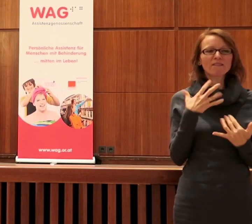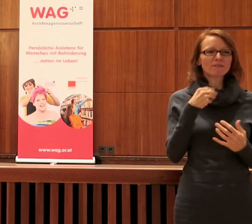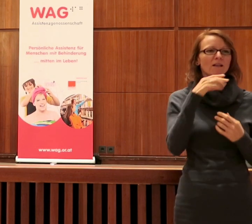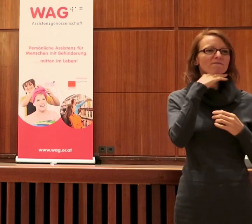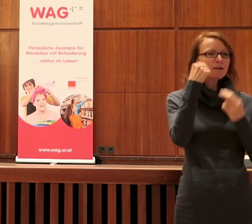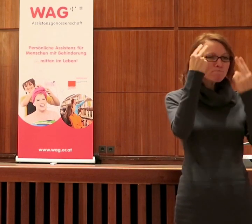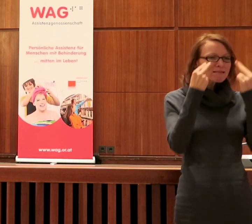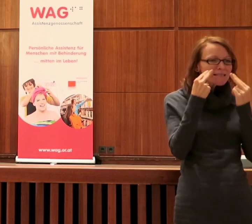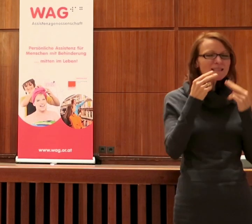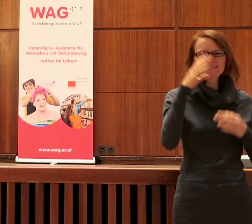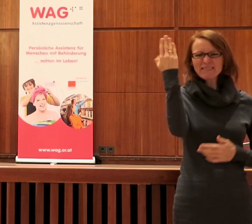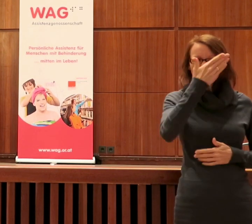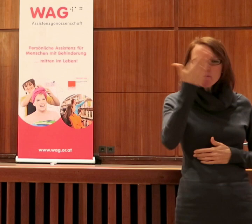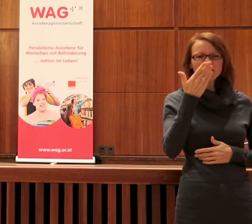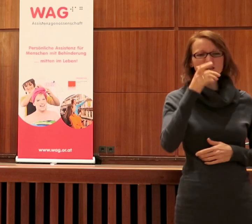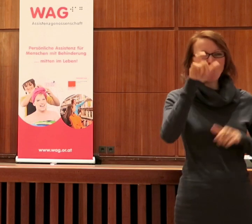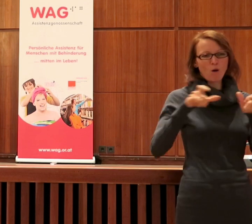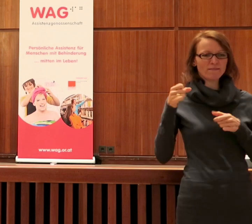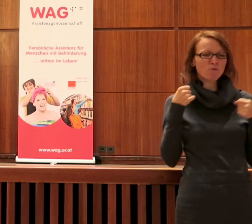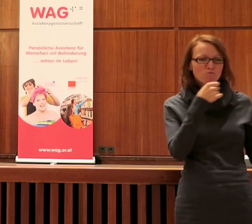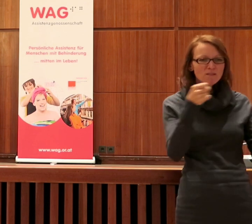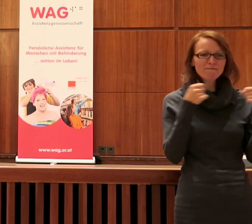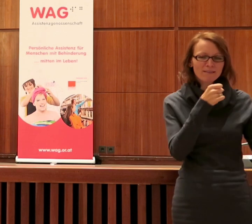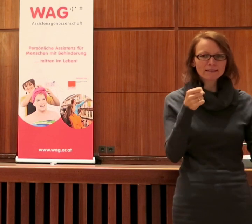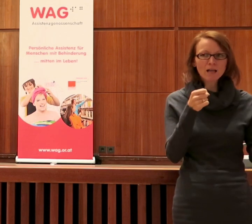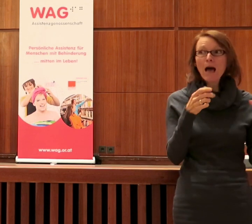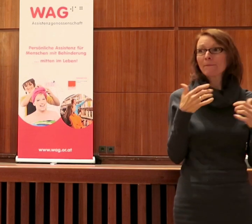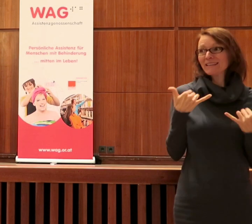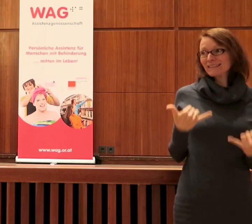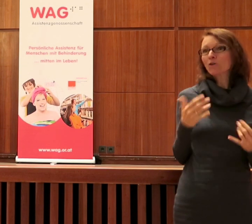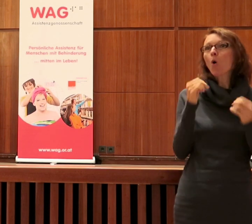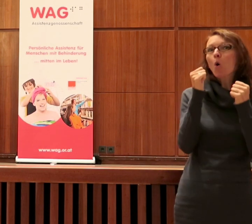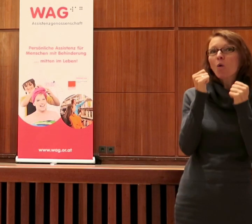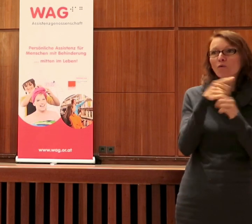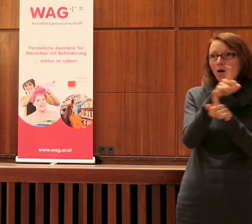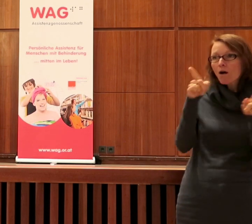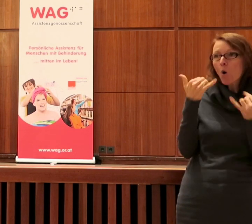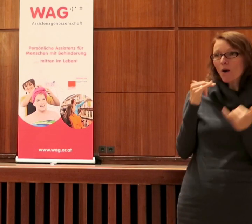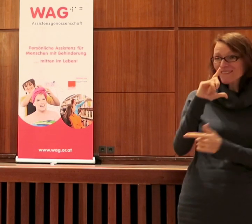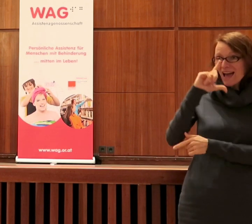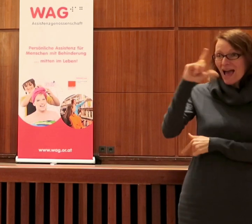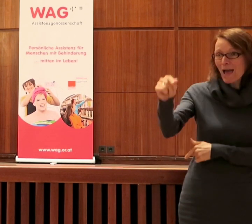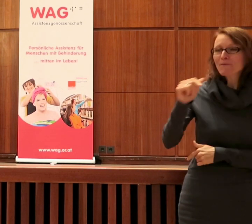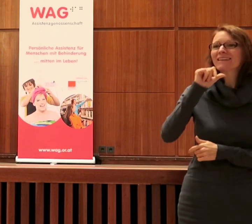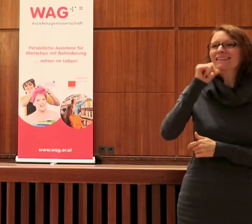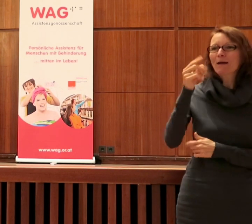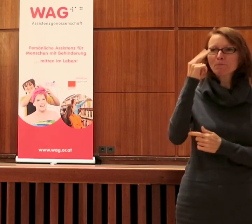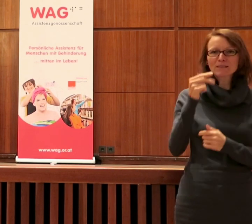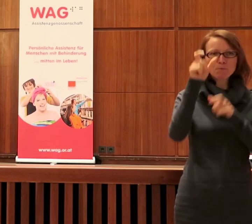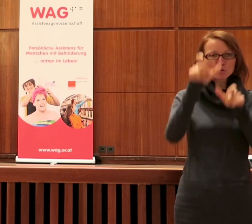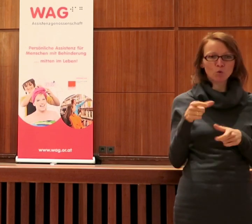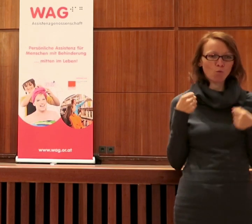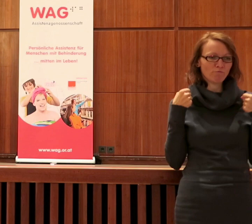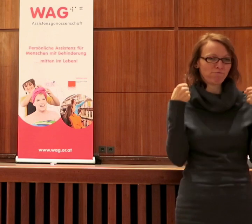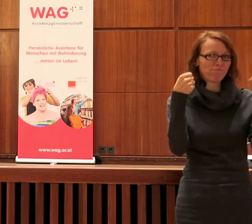In diesem Sinne, hoffe ich, beim Heimfahren bleibt euch so etwas erspart. Also das euch kein Blinder entgegenkommt. Wäre wahrscheinlich ein bisschen ungesund.